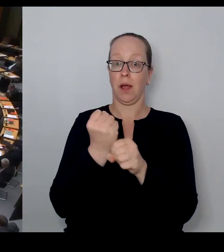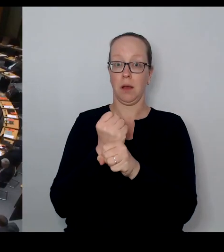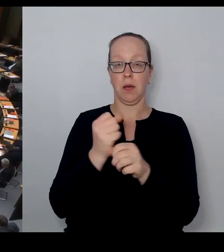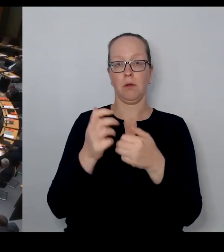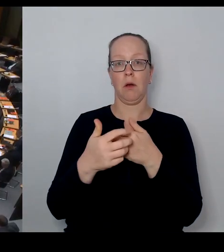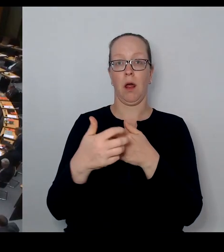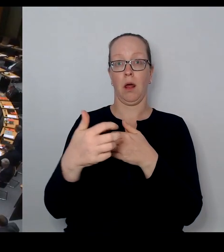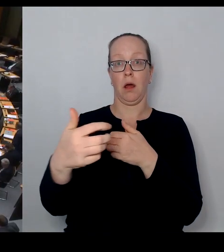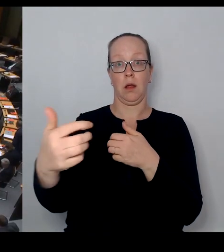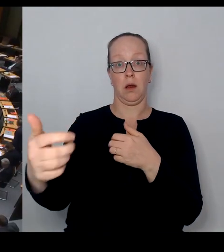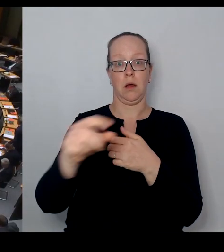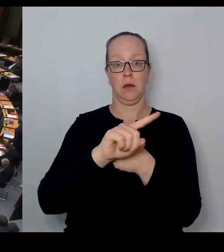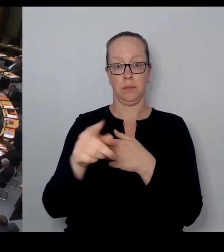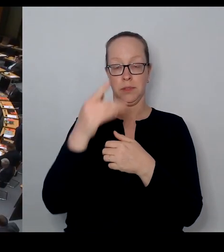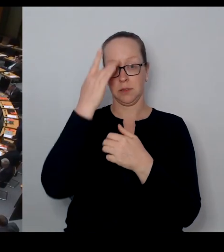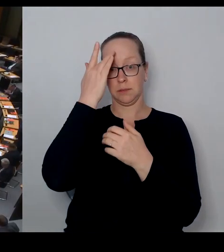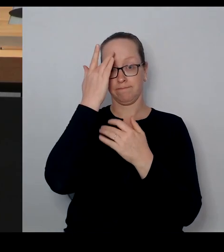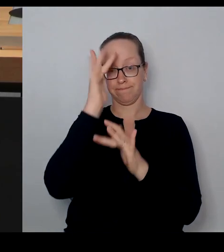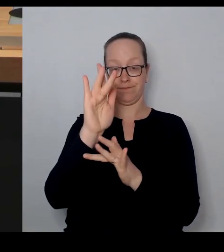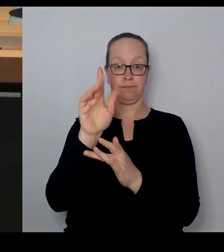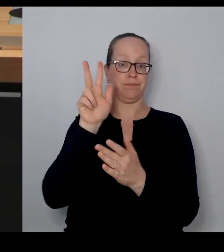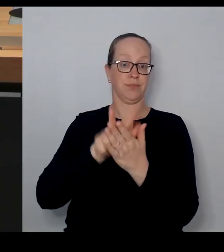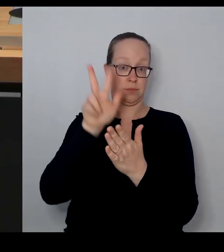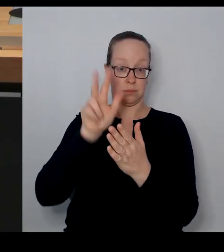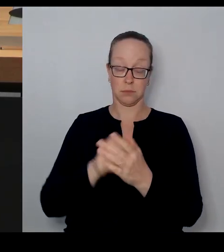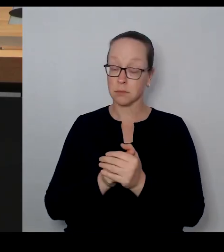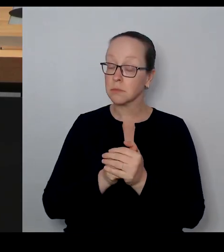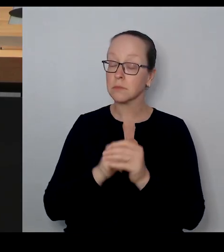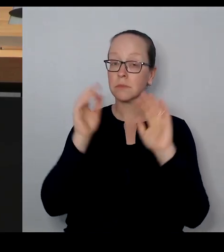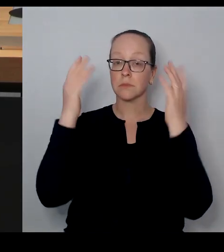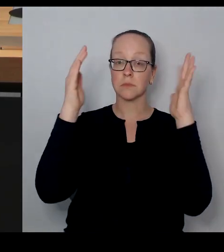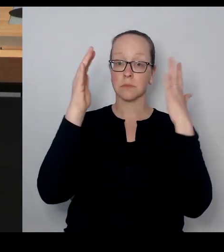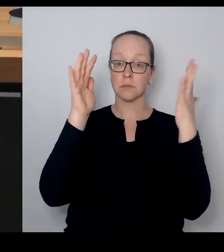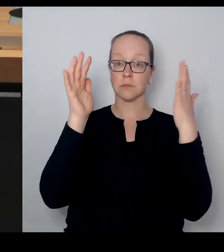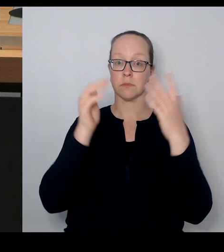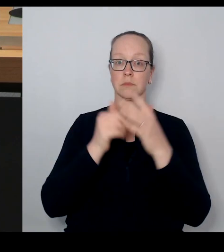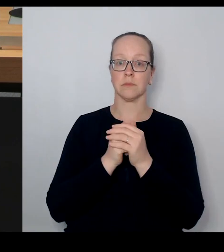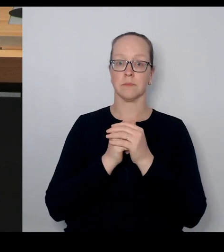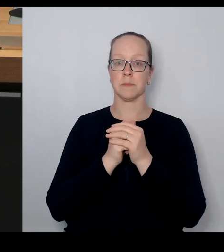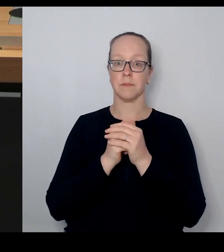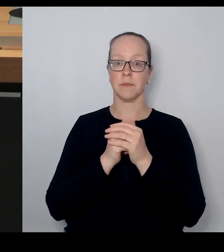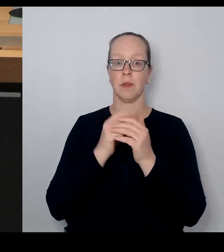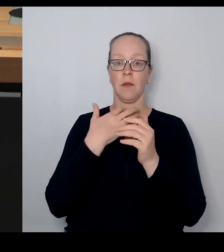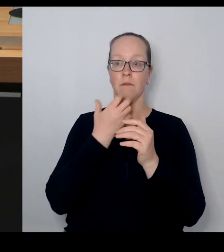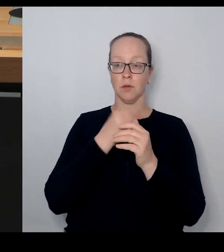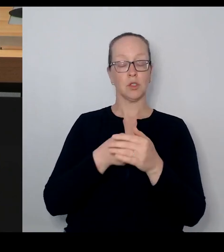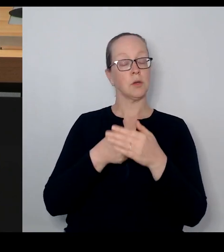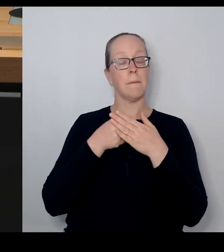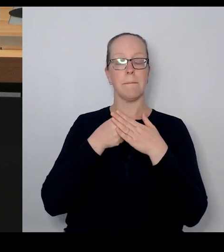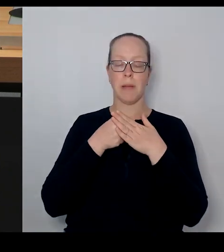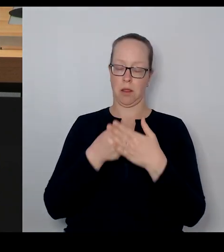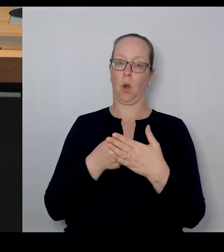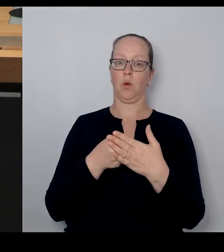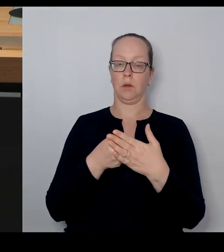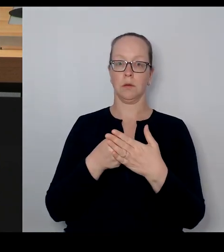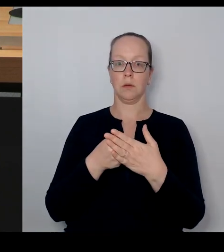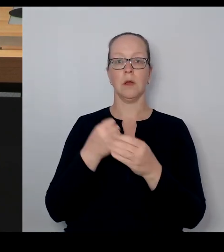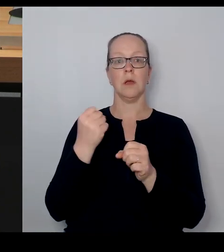Ich möchte dabei ausdrücklich betonen Die lange Antragsbearbeitung ist natürlich kein böser Wille, sondern sowohl der hohen